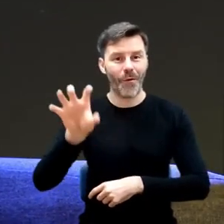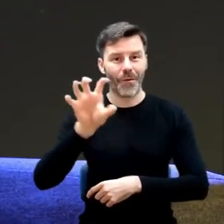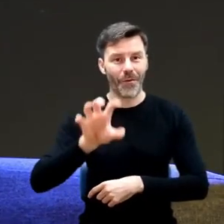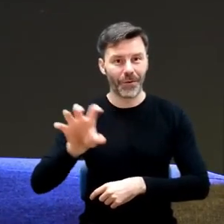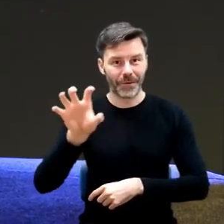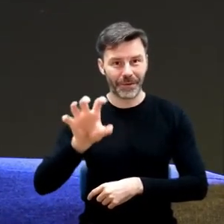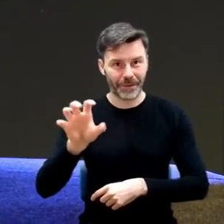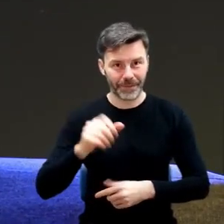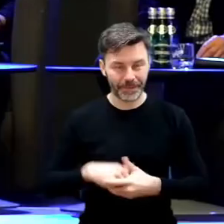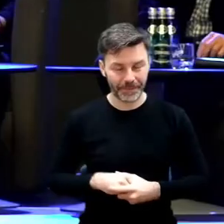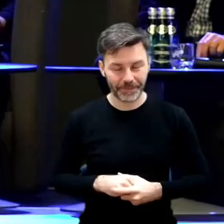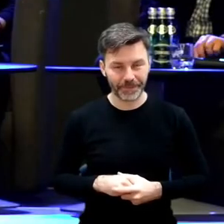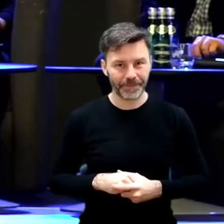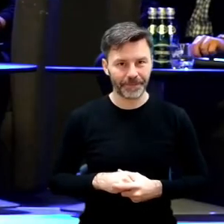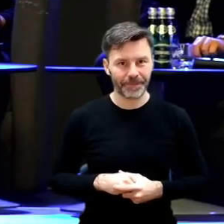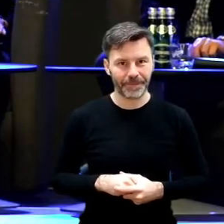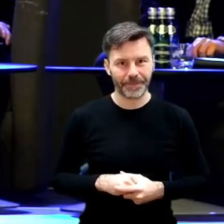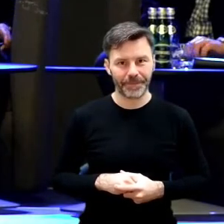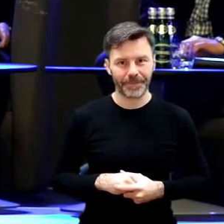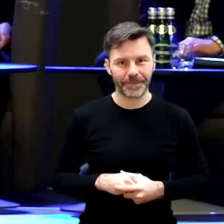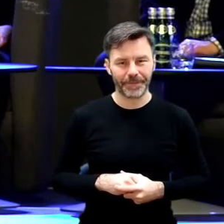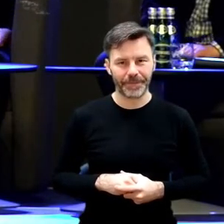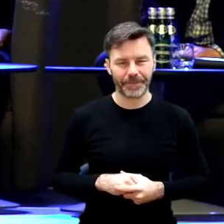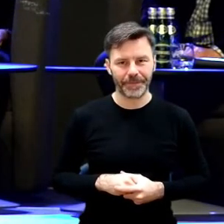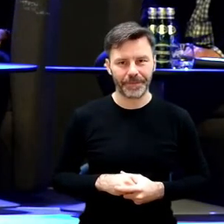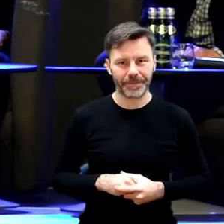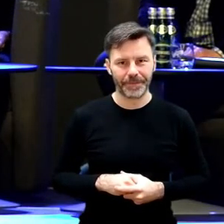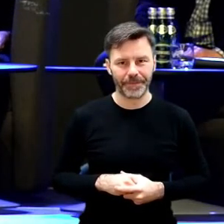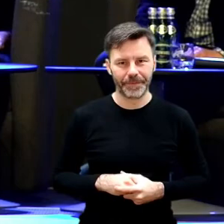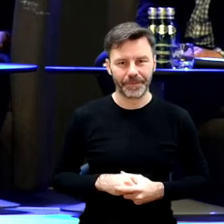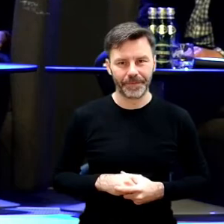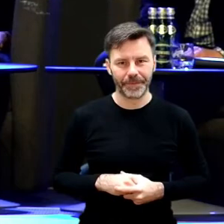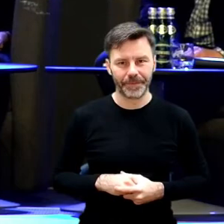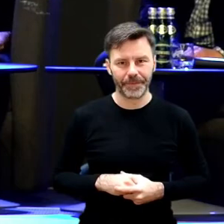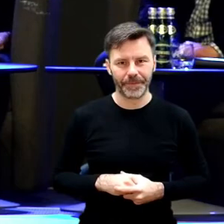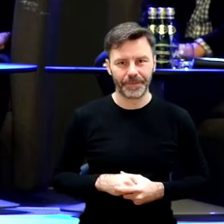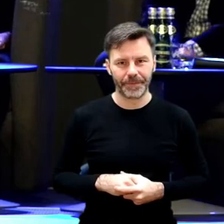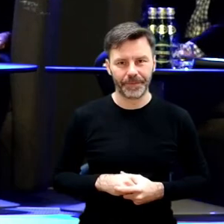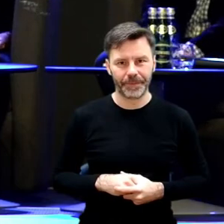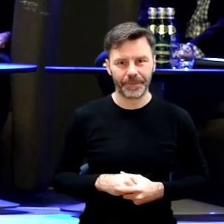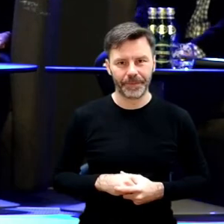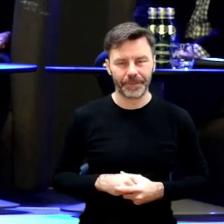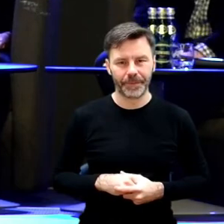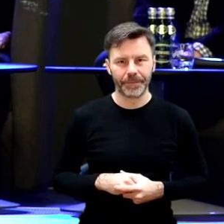Tak, problem roli polityki,